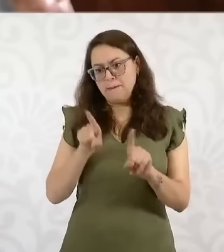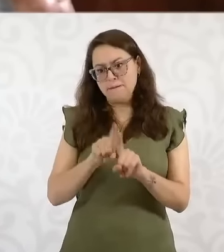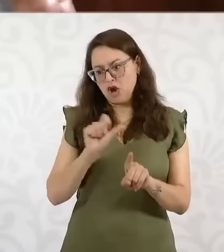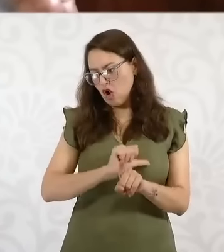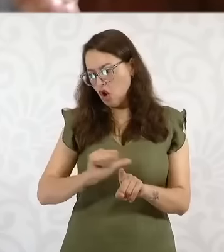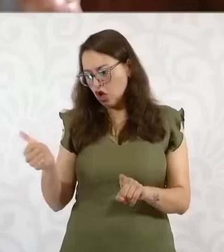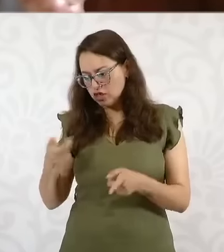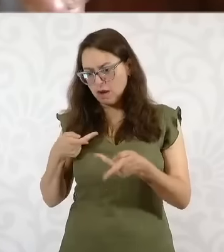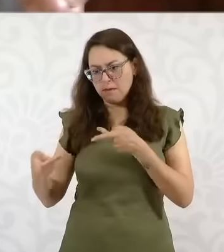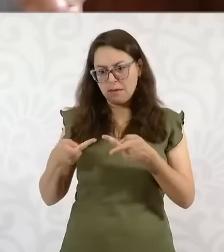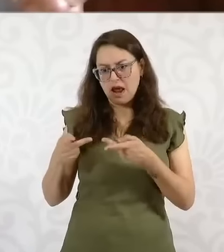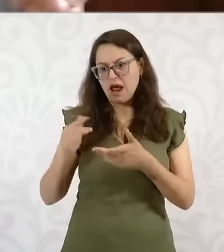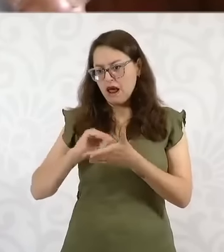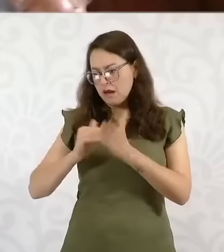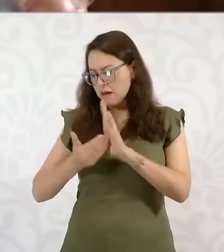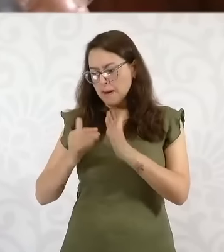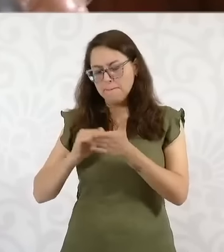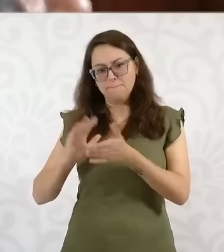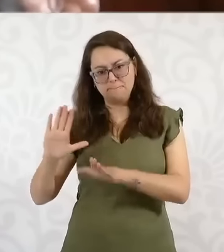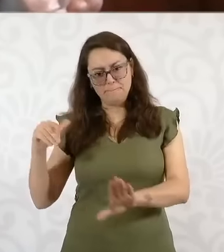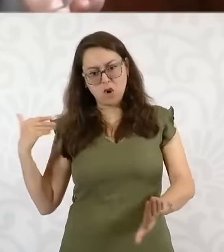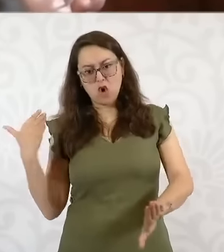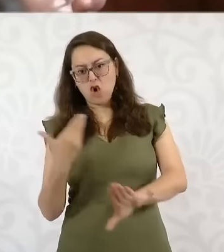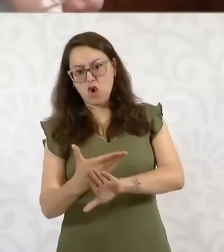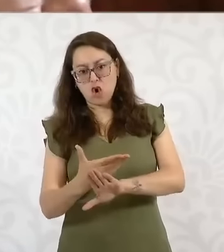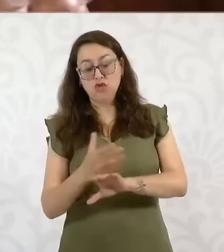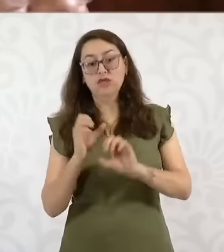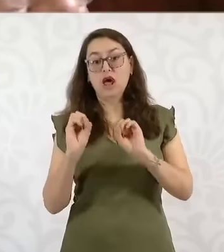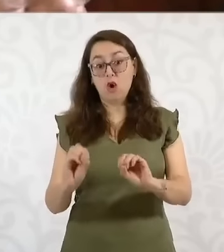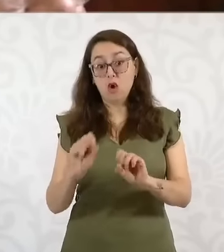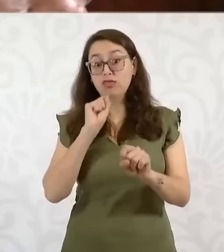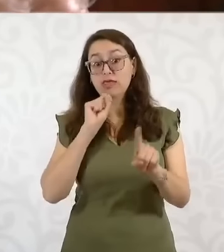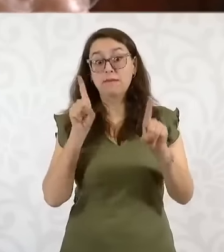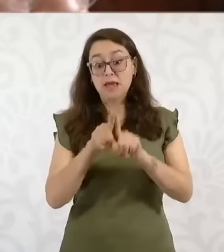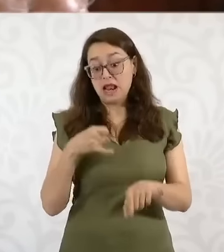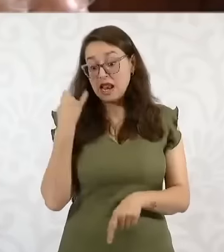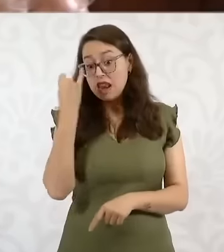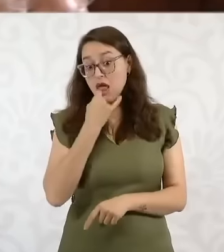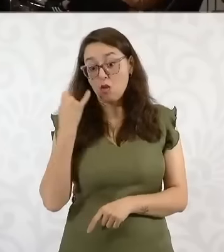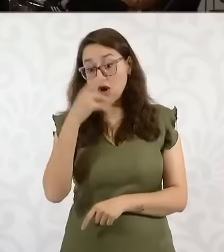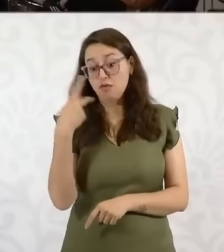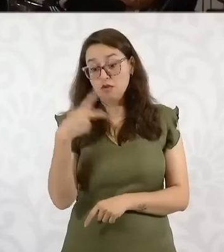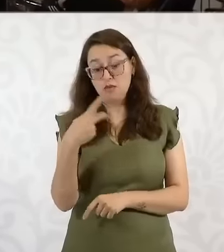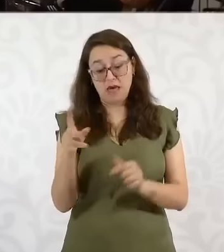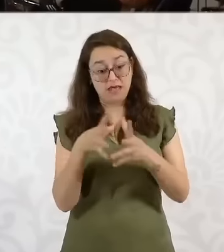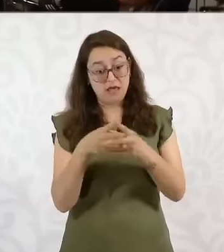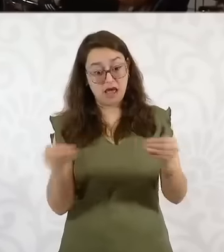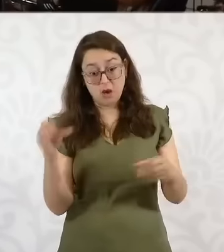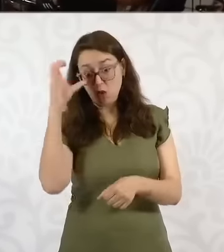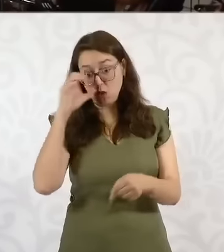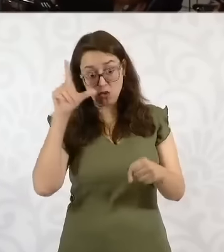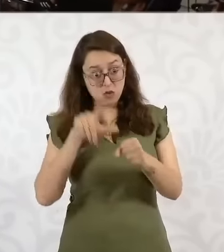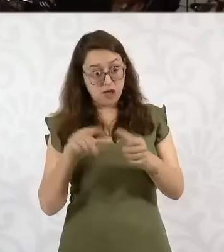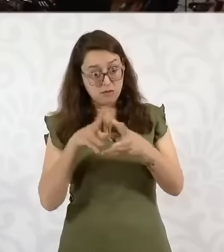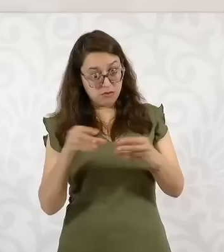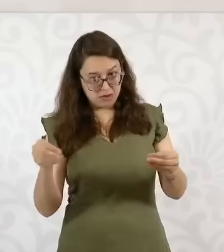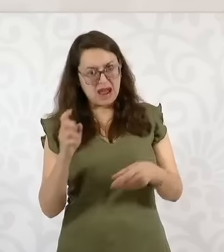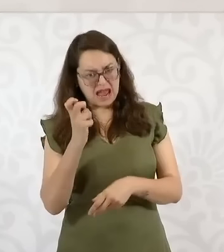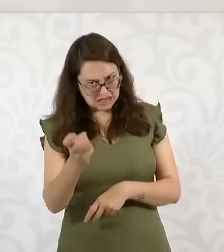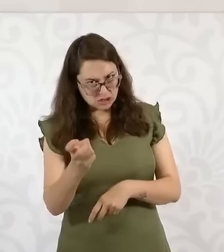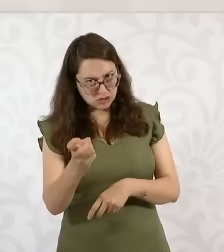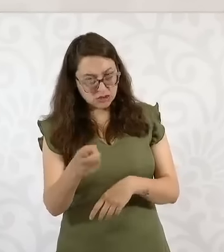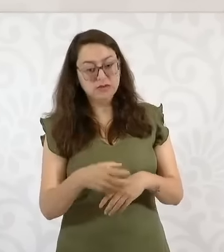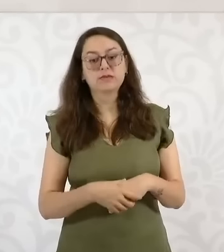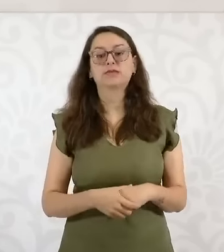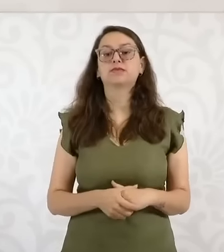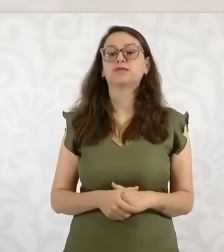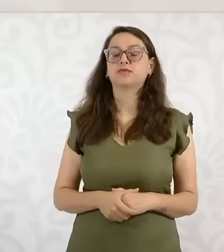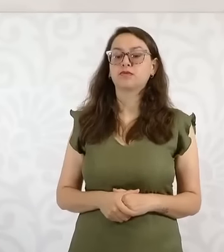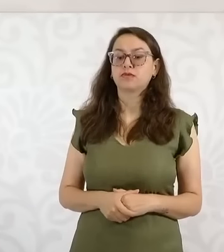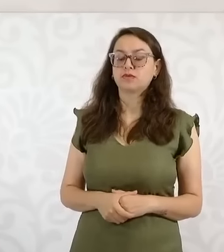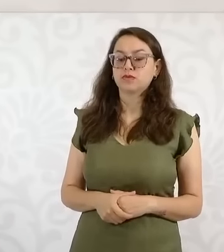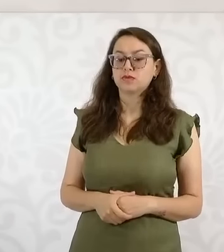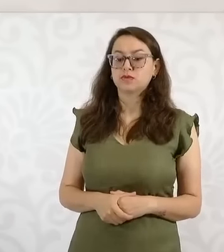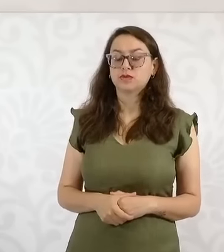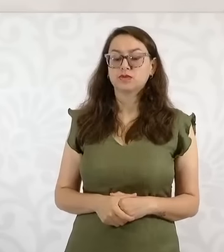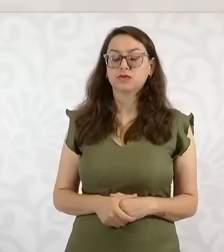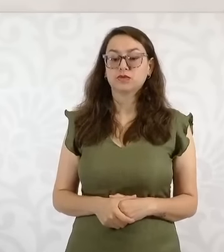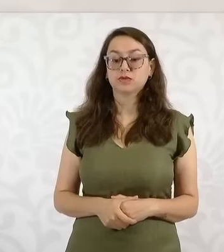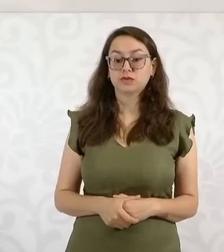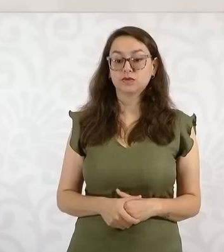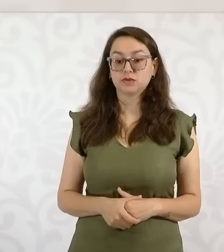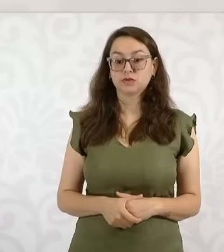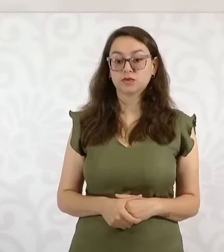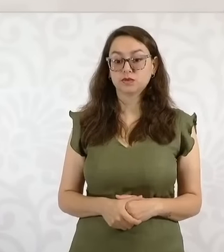contra o para desaparecer alguna lengua o alguna comunidad. Tiene que ver con una eh